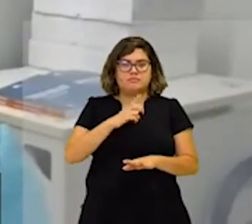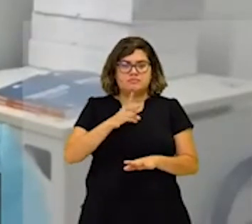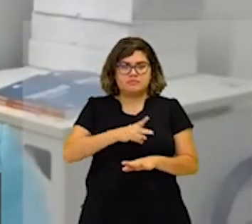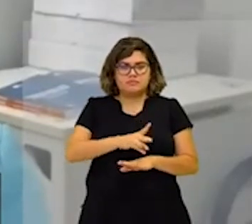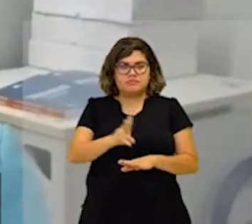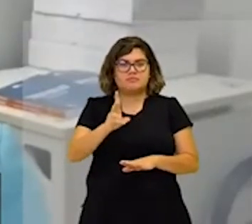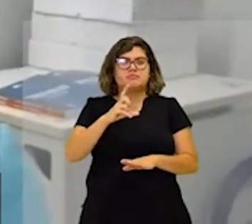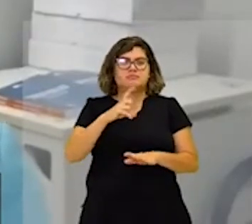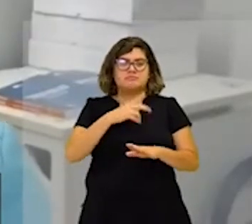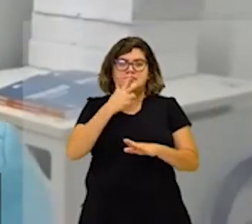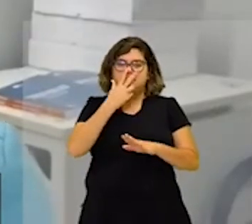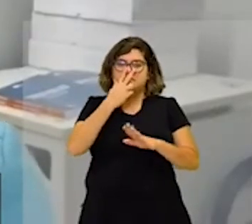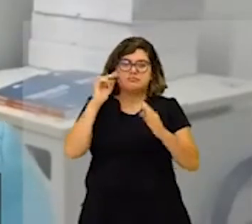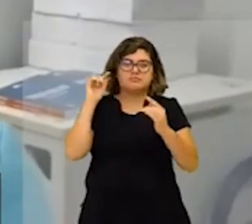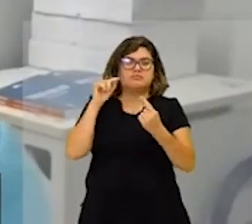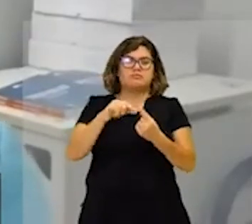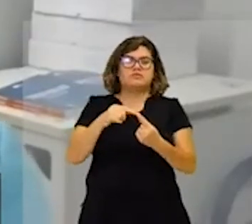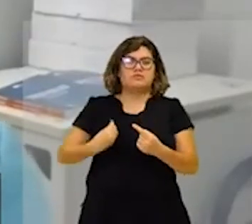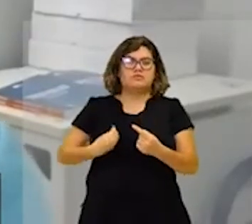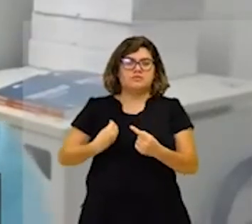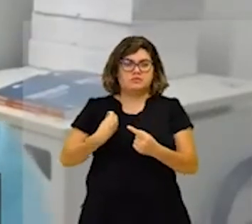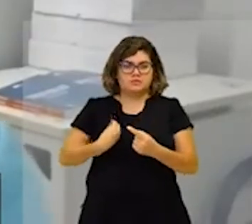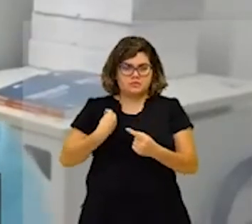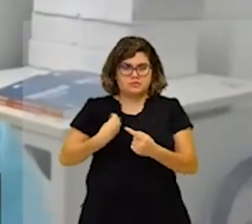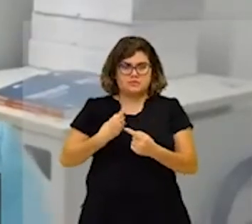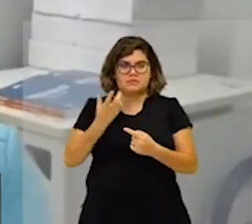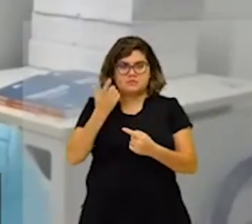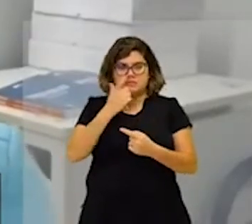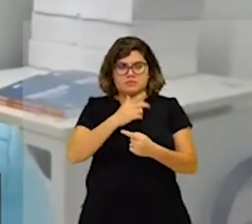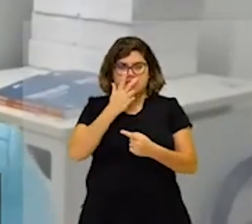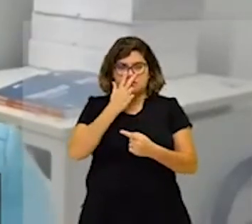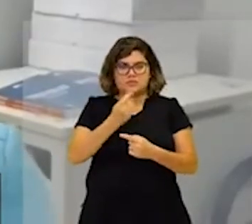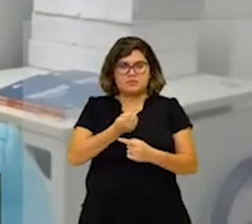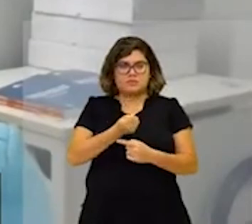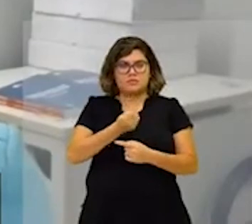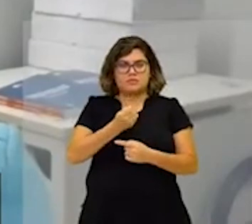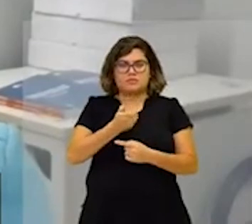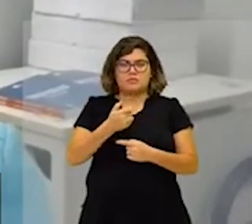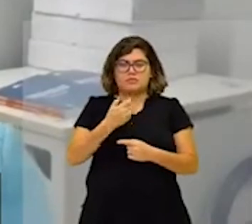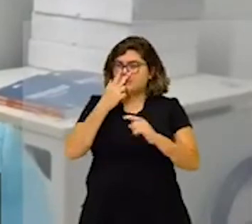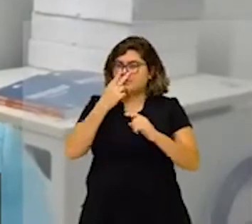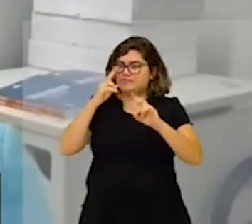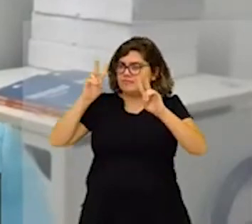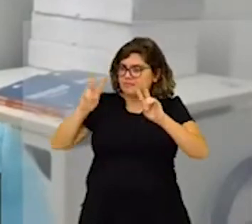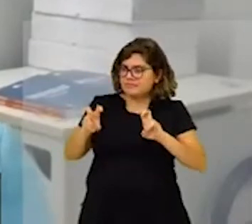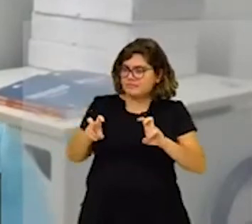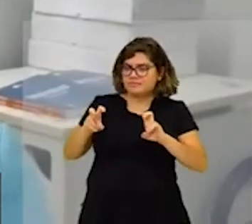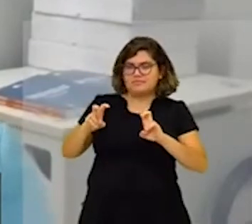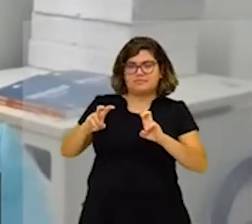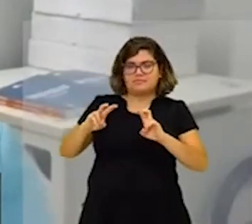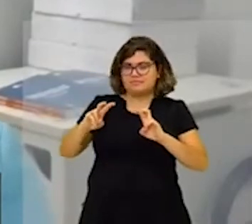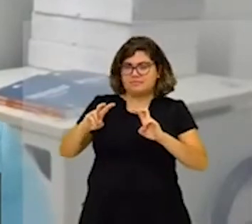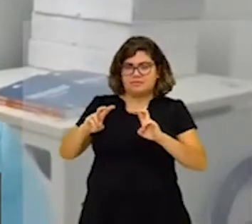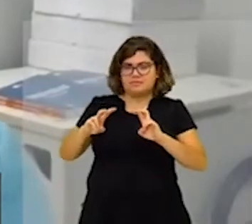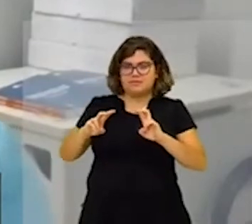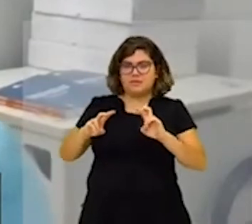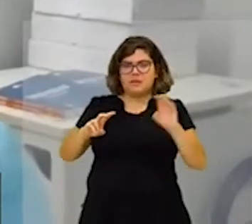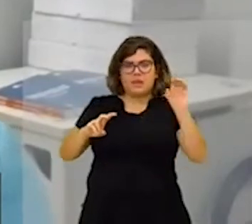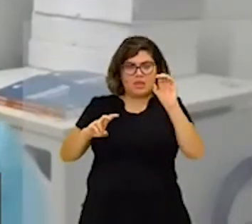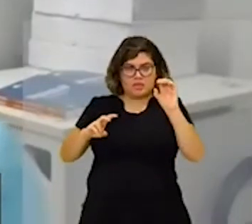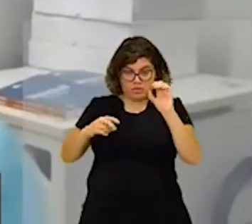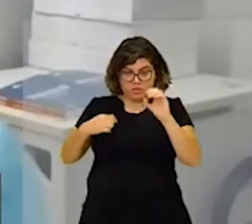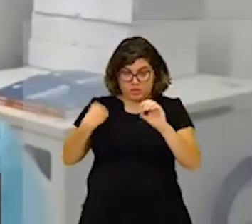mais sentido para mim aquela virou quase um lembra né não sei né o nada de nós tem nós né ouvir